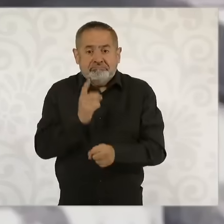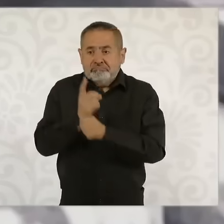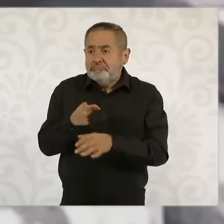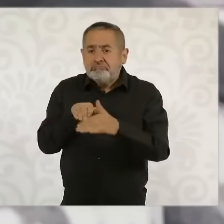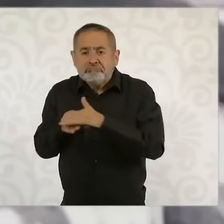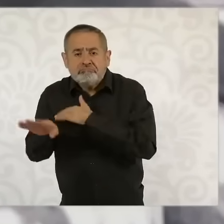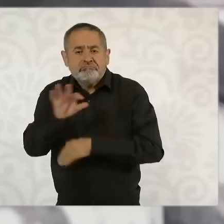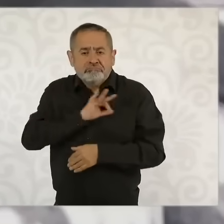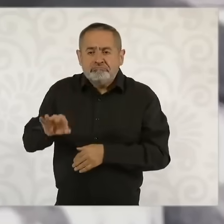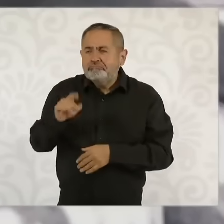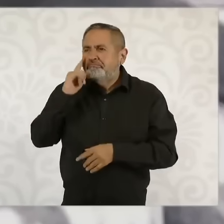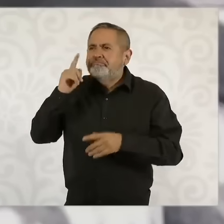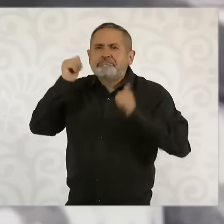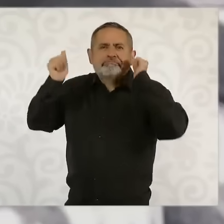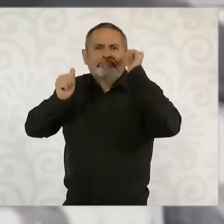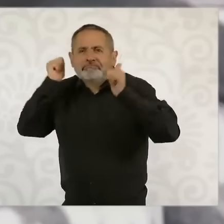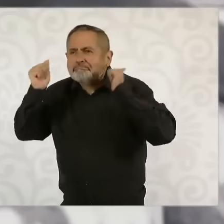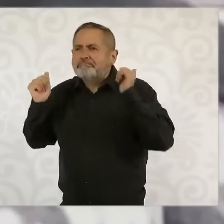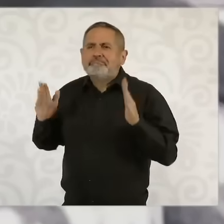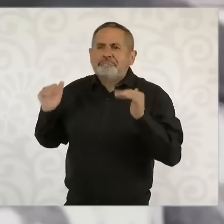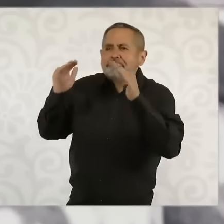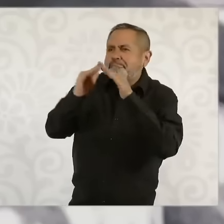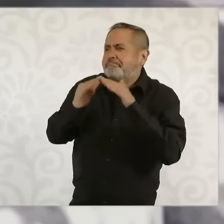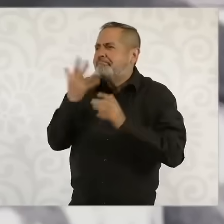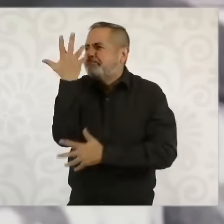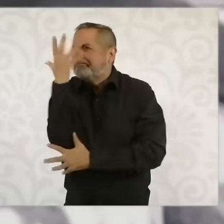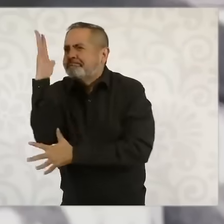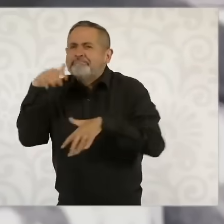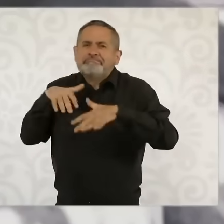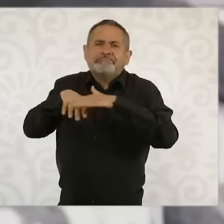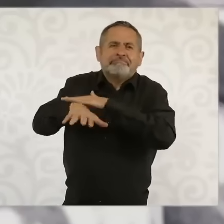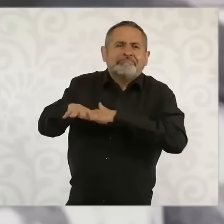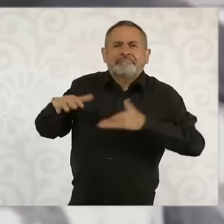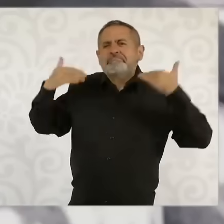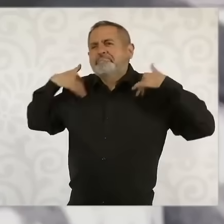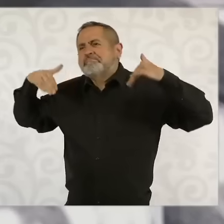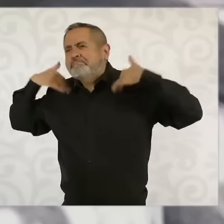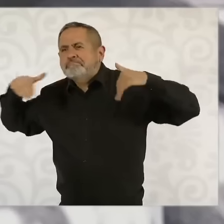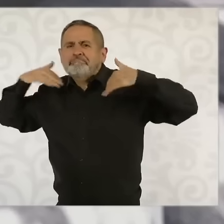aquello es de arqueología, contacto con la naturaleza, ver la historia de que tenemos